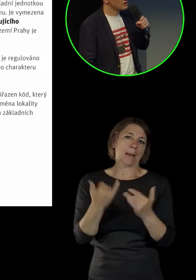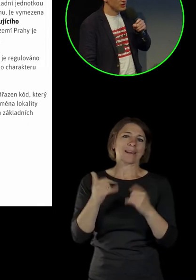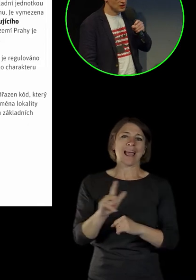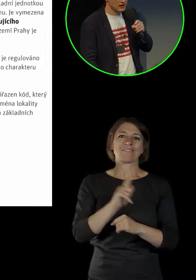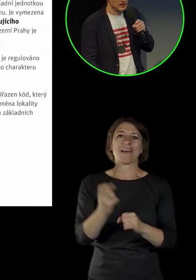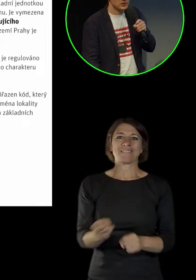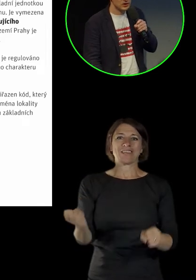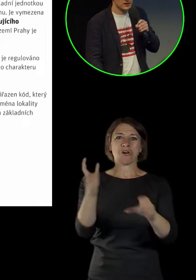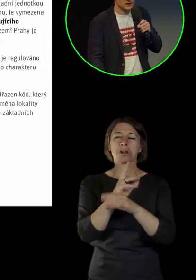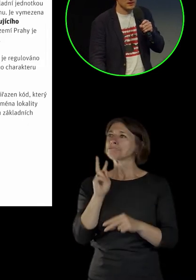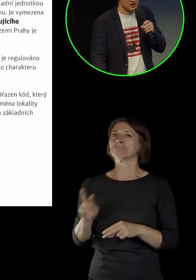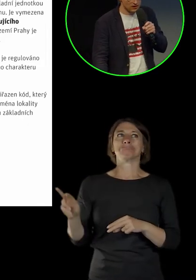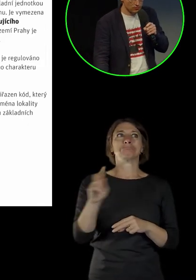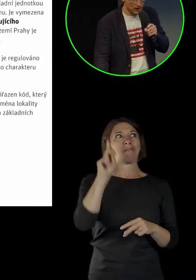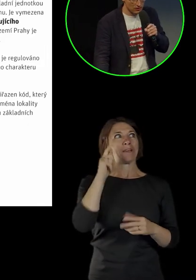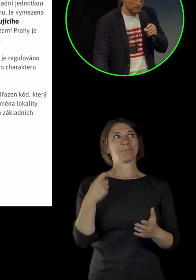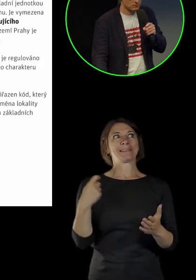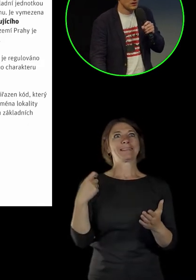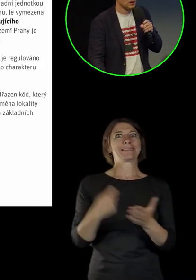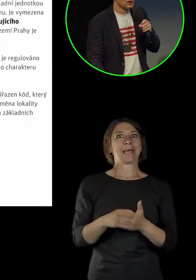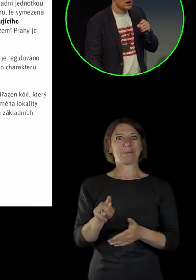že je na Vinohradech a že se zástavba,